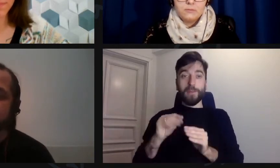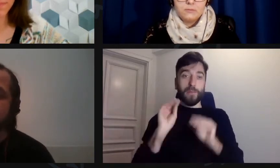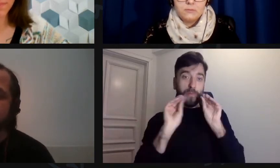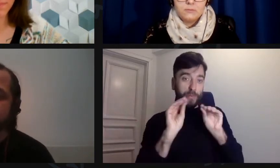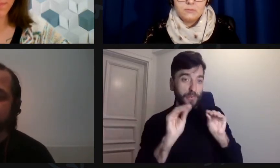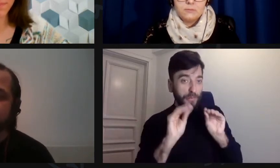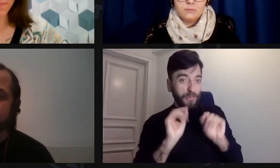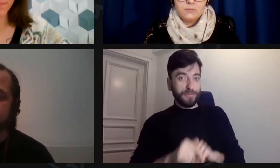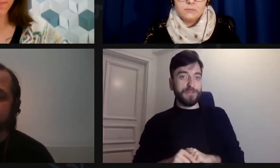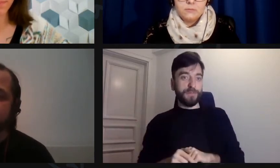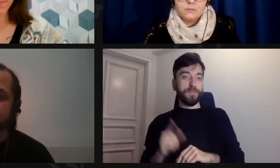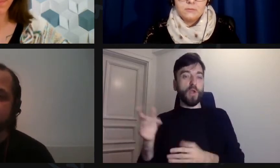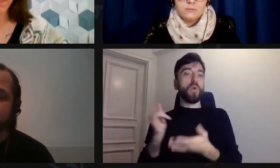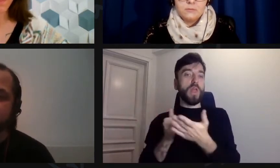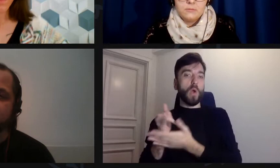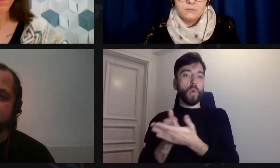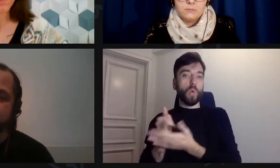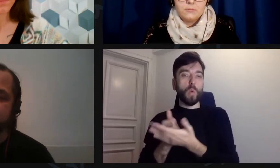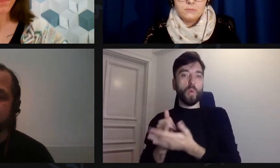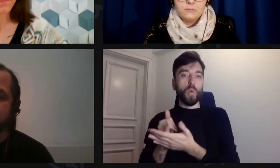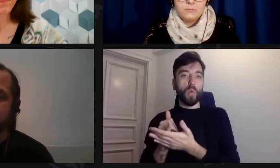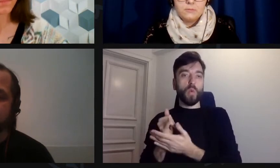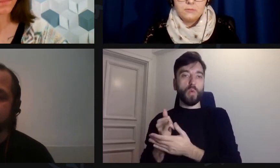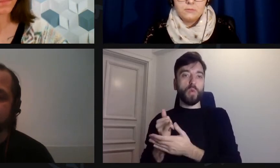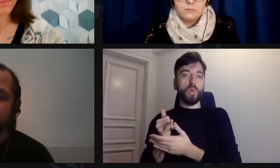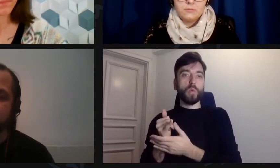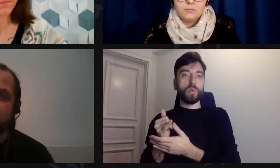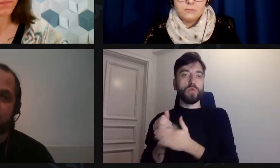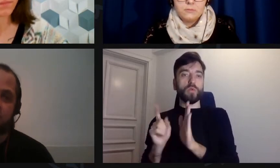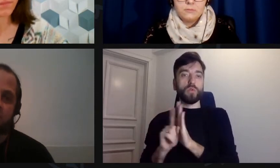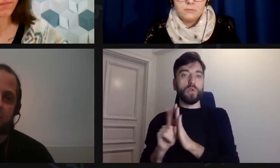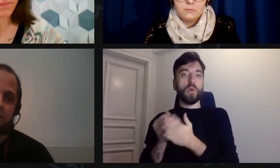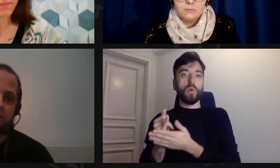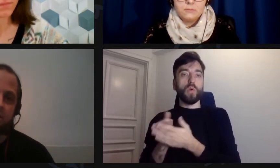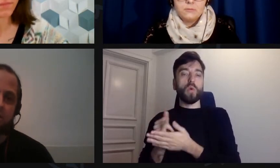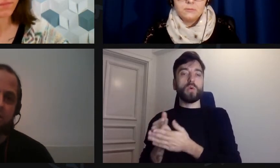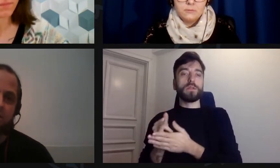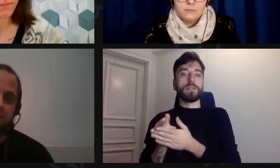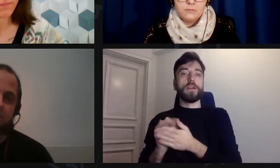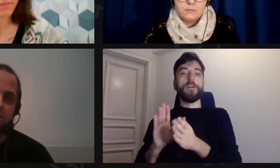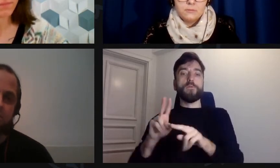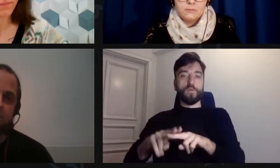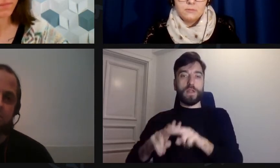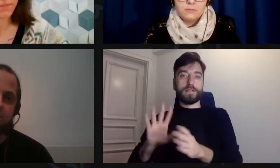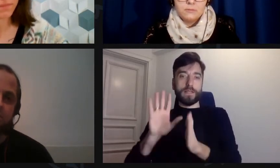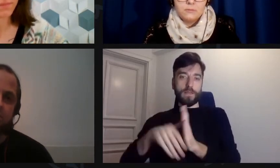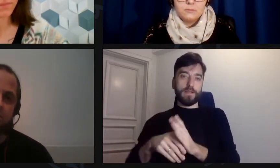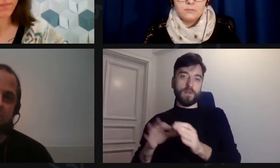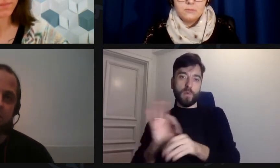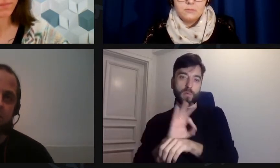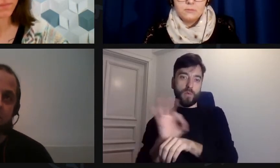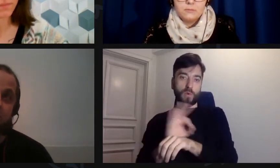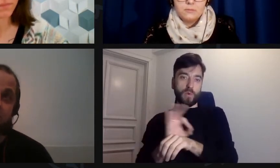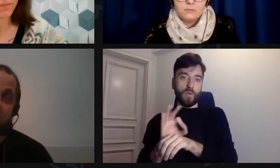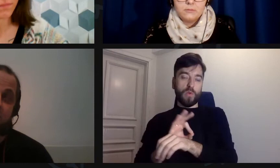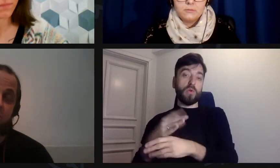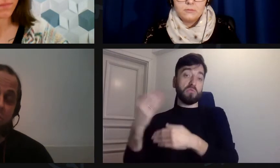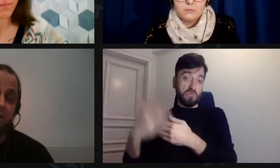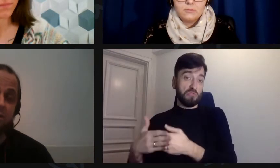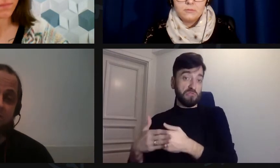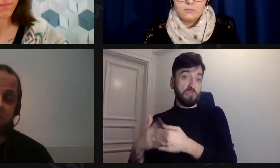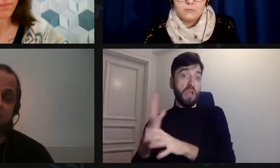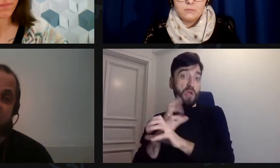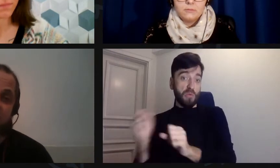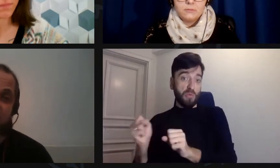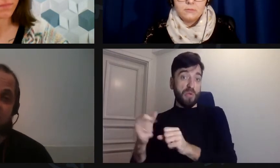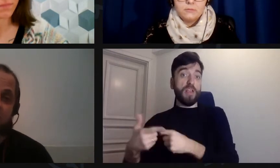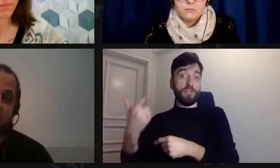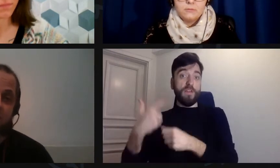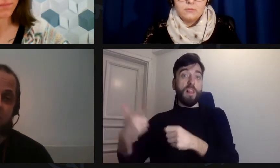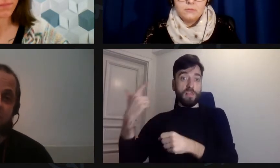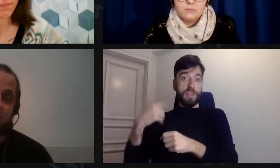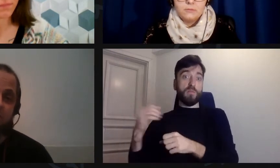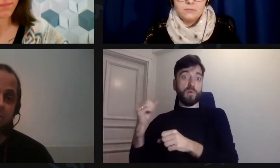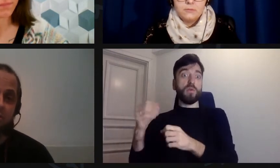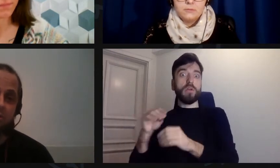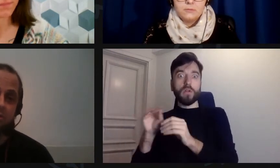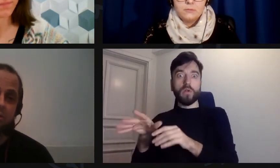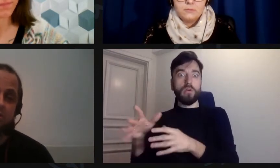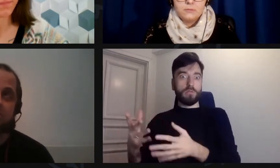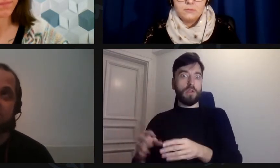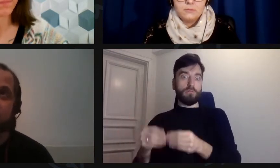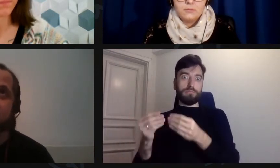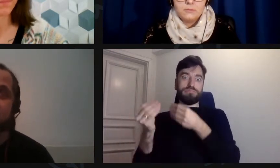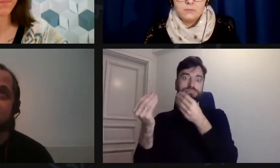Ona jest po kursie organizowanym przez Fundację Miasto Projekt dwa lata temu, uważam, że to był bardzo fajny kurs i dużo jej dał, dużo z niego wyniosła.